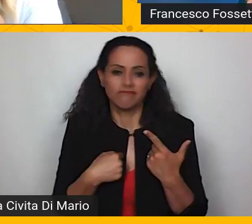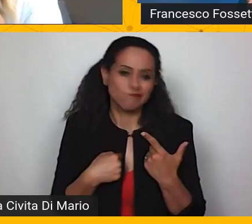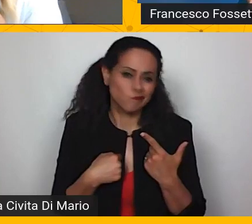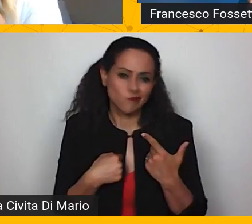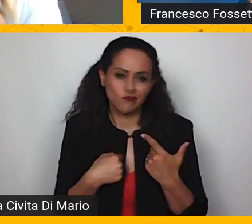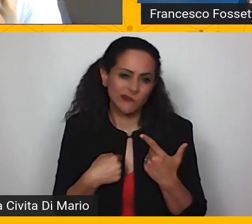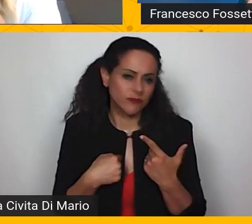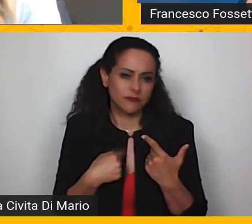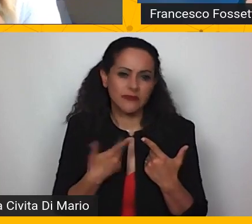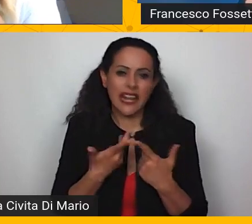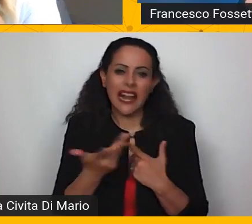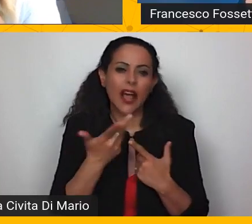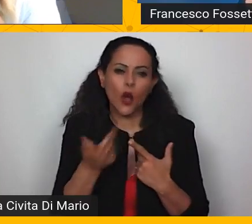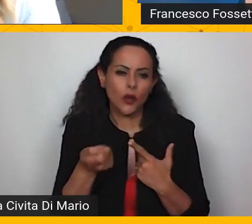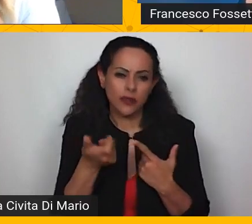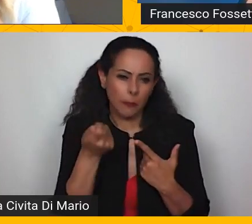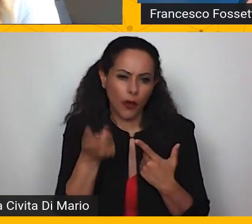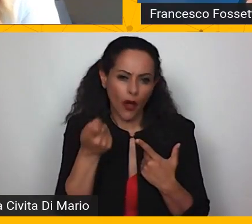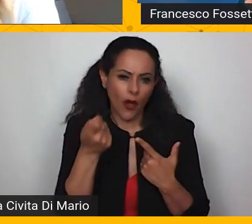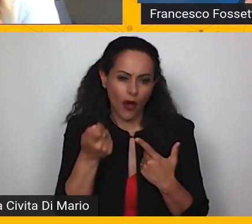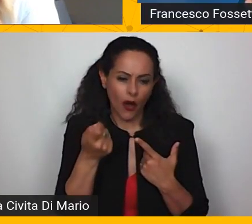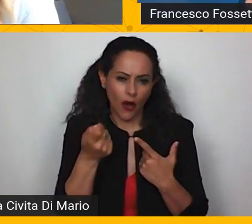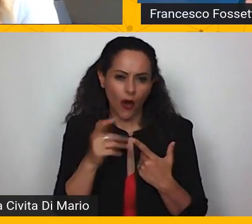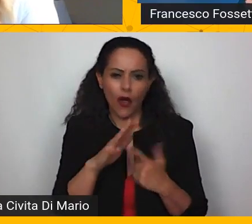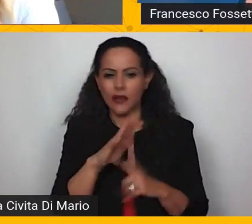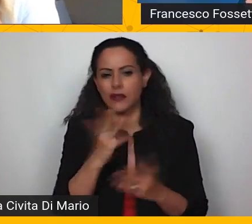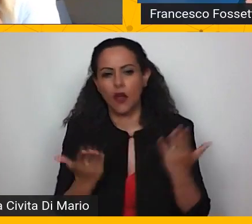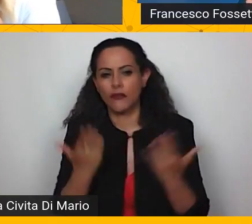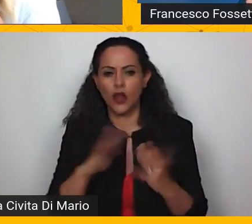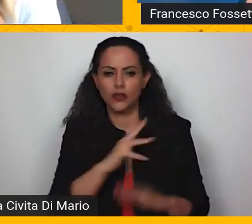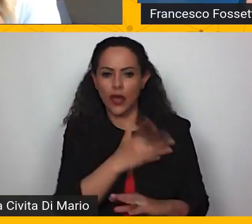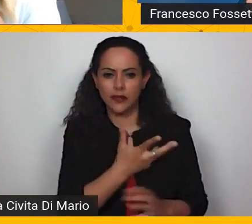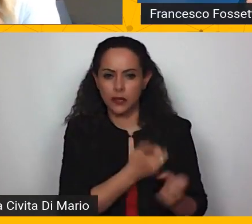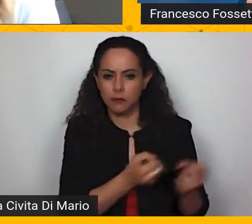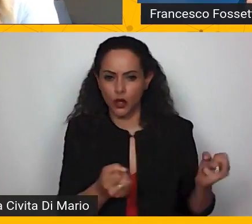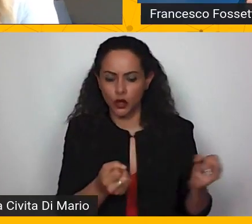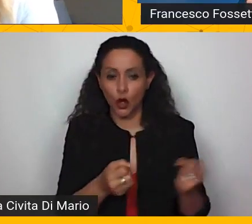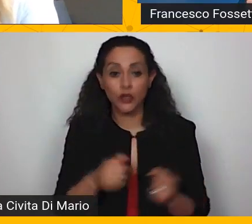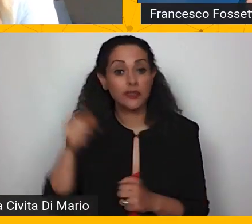meno da dire in in determinati casi rispetto agli altri